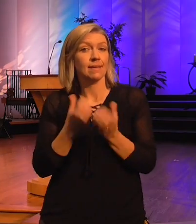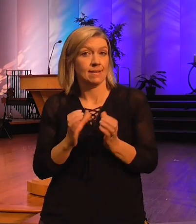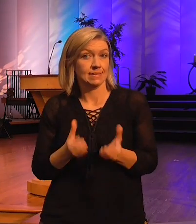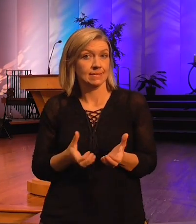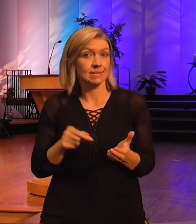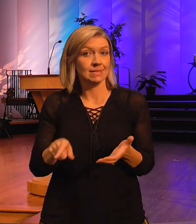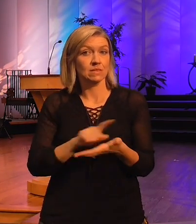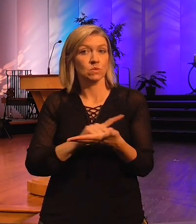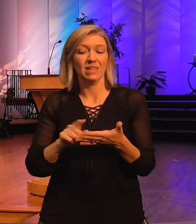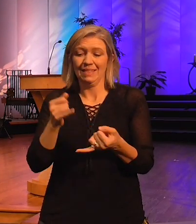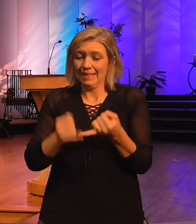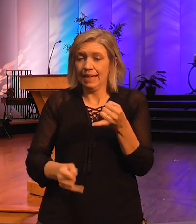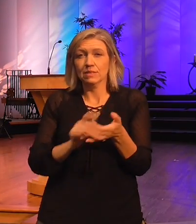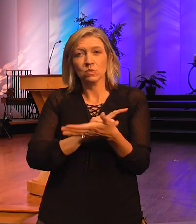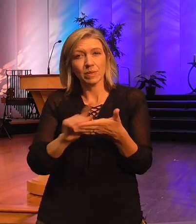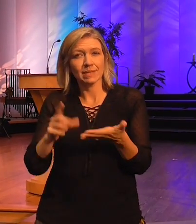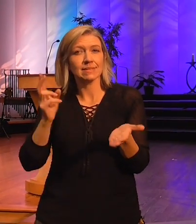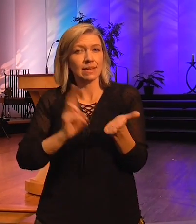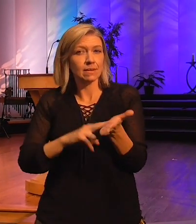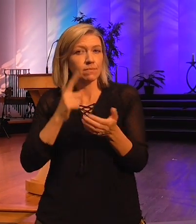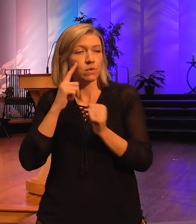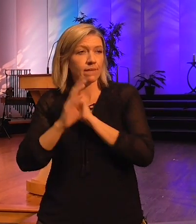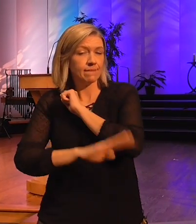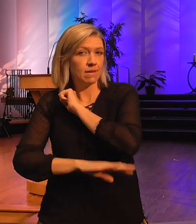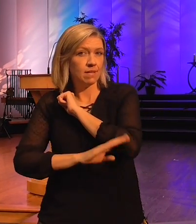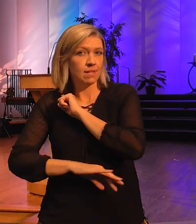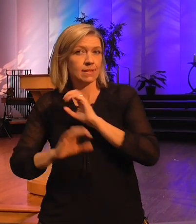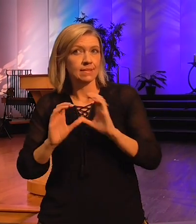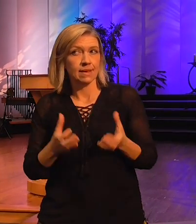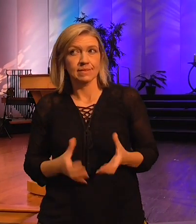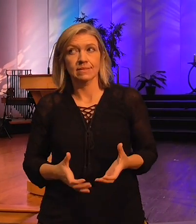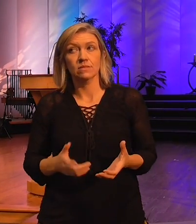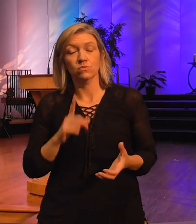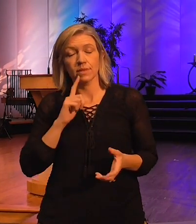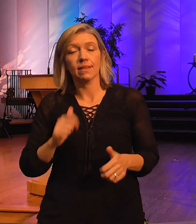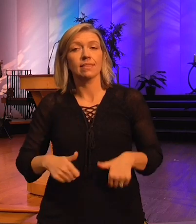última oportunidad de inscribirte en nuestra sesión de clases de otoño. Clases que cambian la vida. Oportunidades para